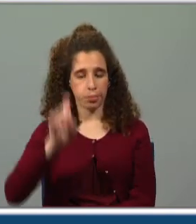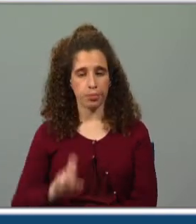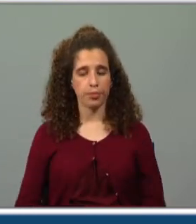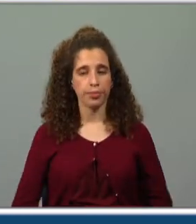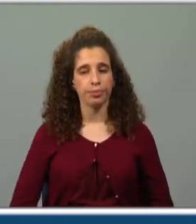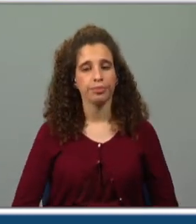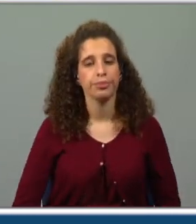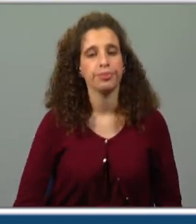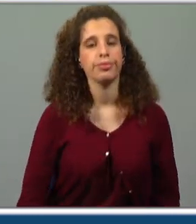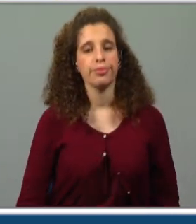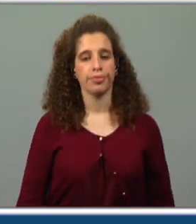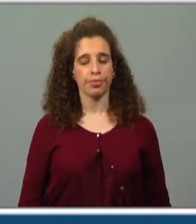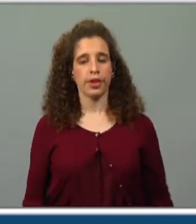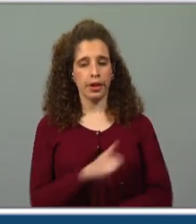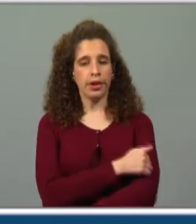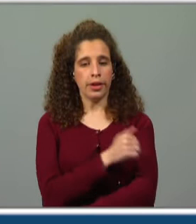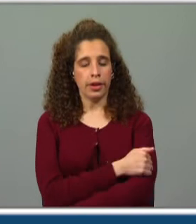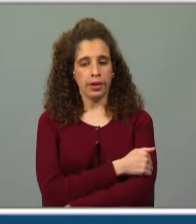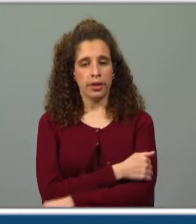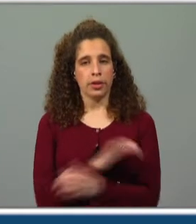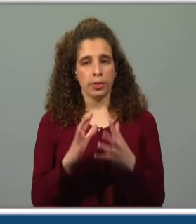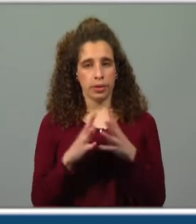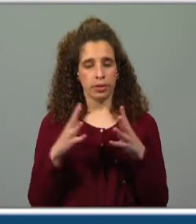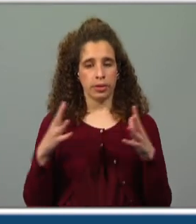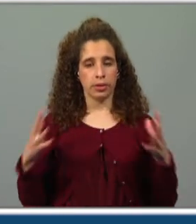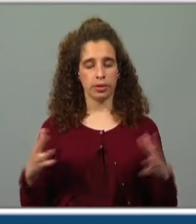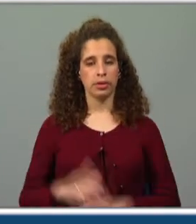é uma casa muito grande 這是一個很大的房子